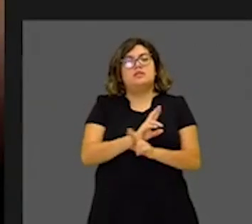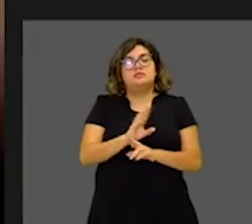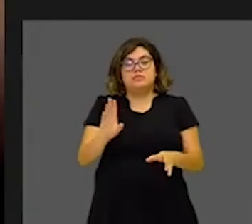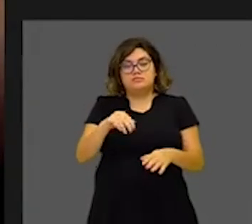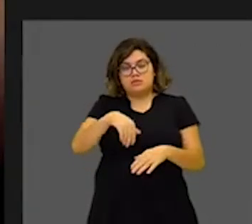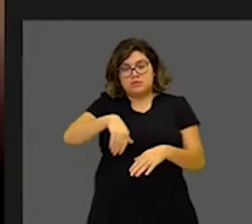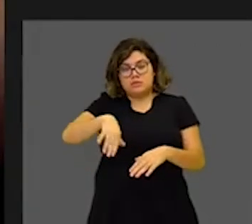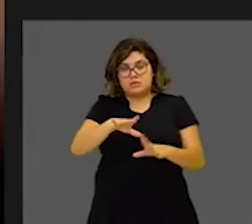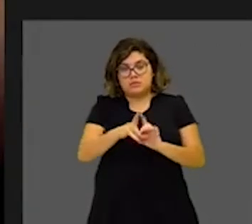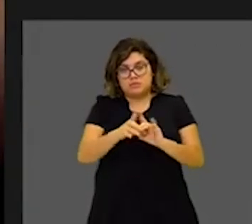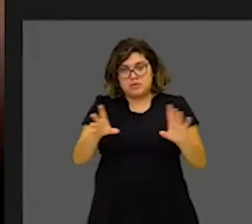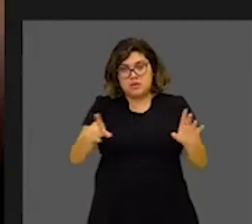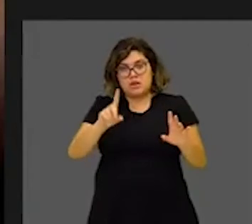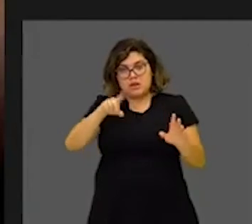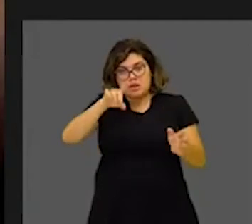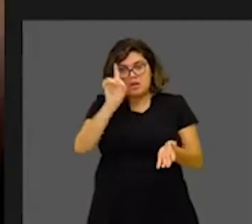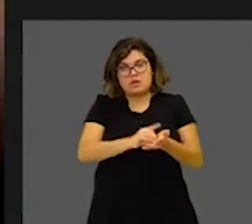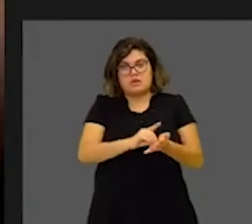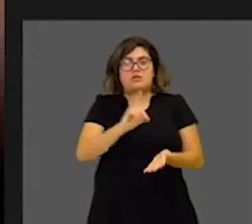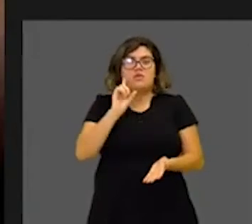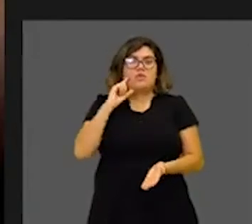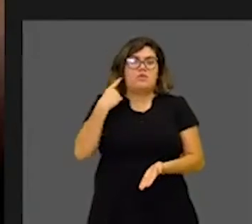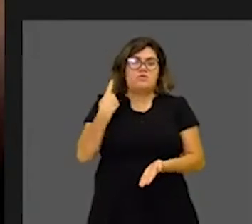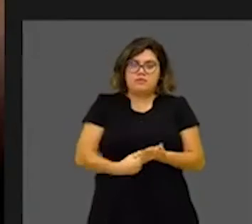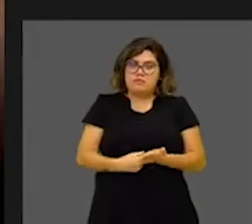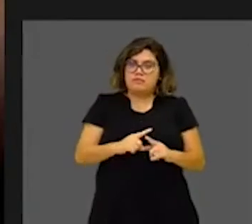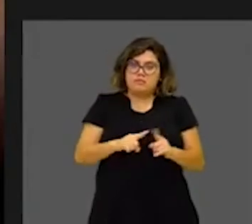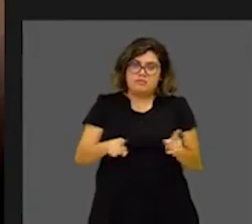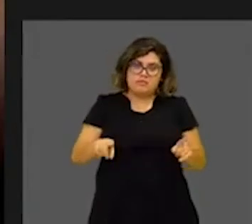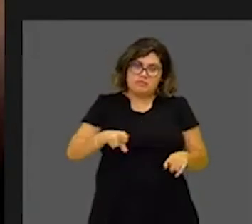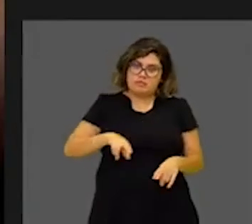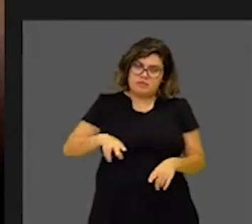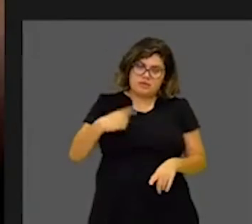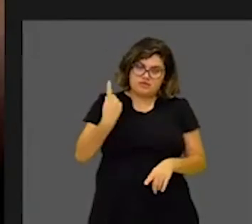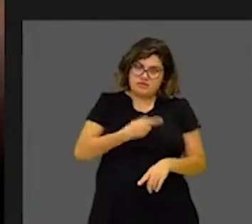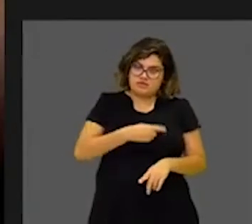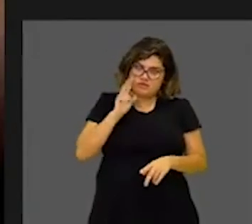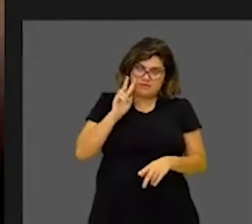deveria ser apontamento de comprometimento mas não é o que a gente tá na prática portanto aqui